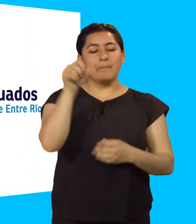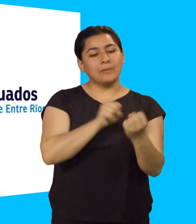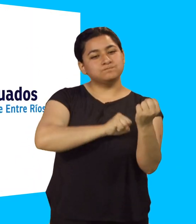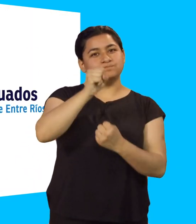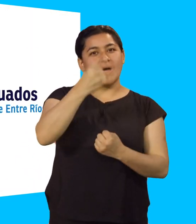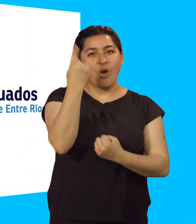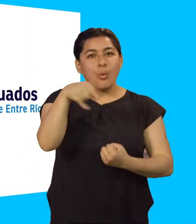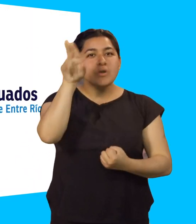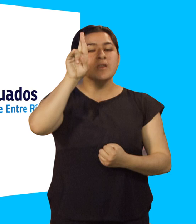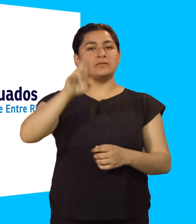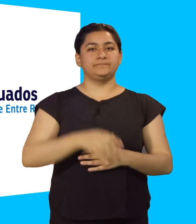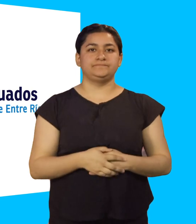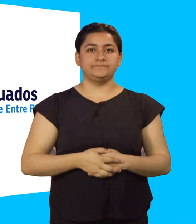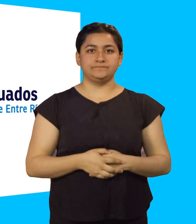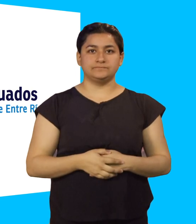Mapa de Graduados de la UNER.